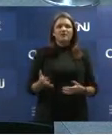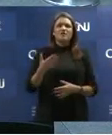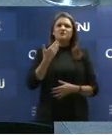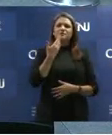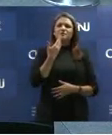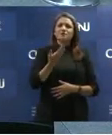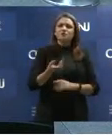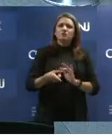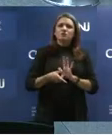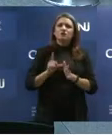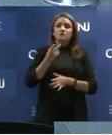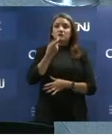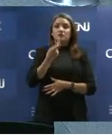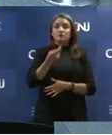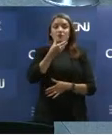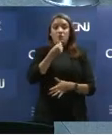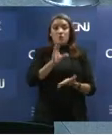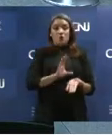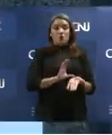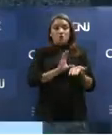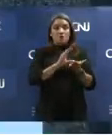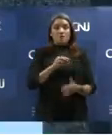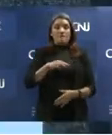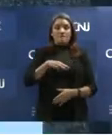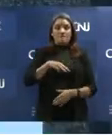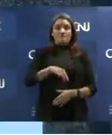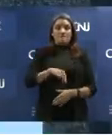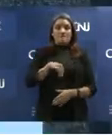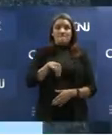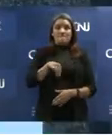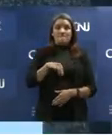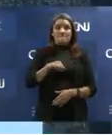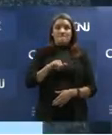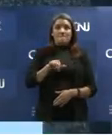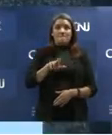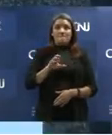o conselheiro Mário Maia. Conselheiro, vossa excelência tem a palavra.